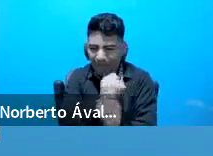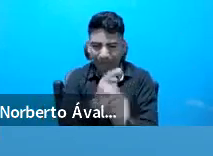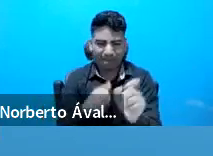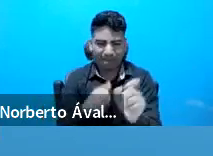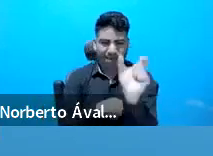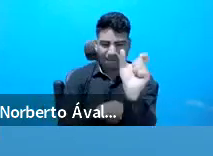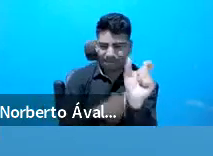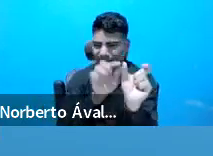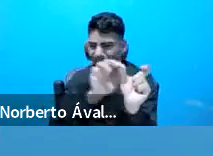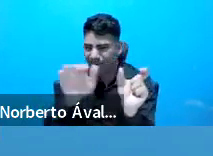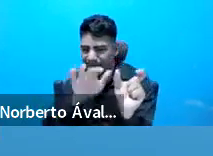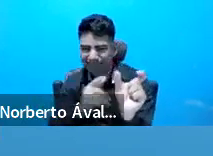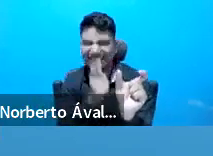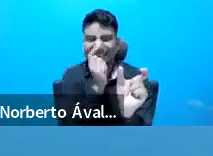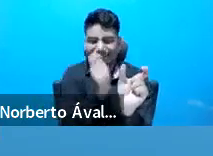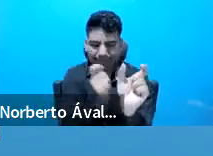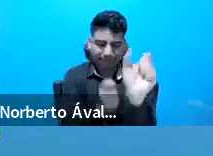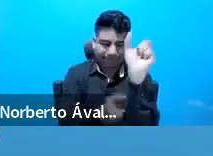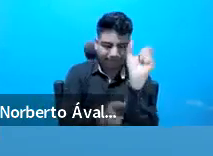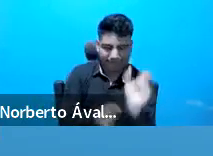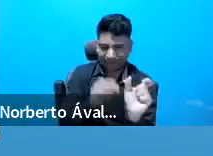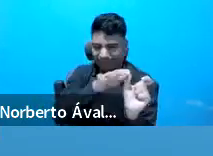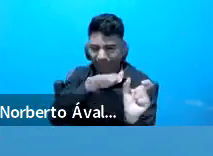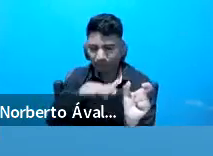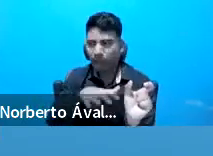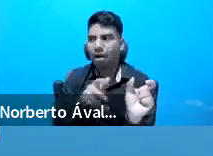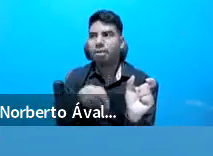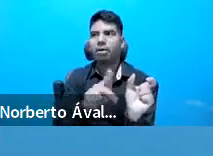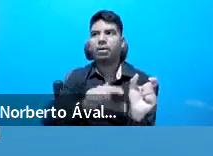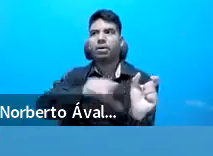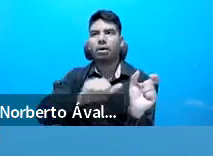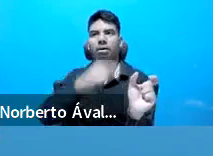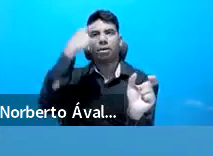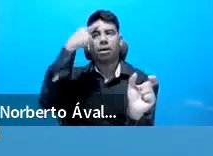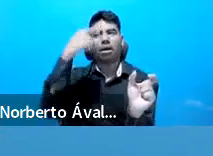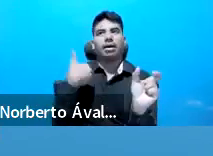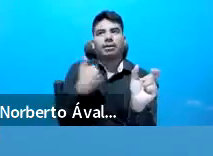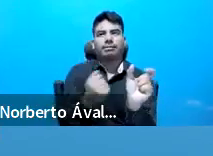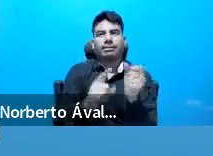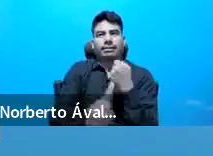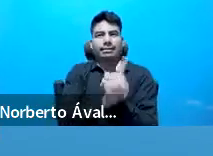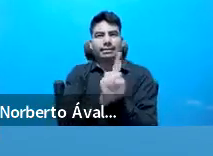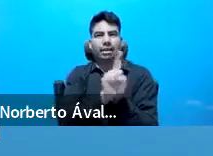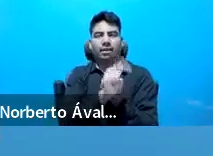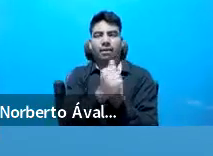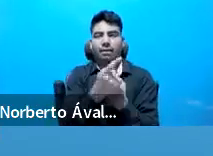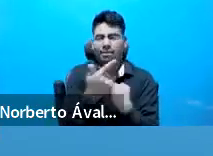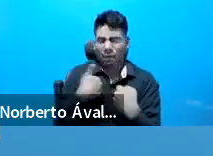grande grande. Habría que preguntarse por las las inferencias, porque las inferencias, porque resulta